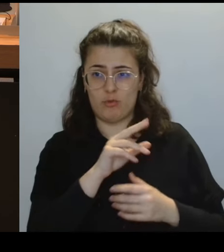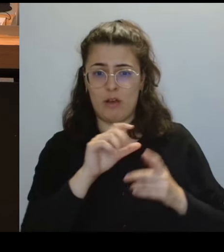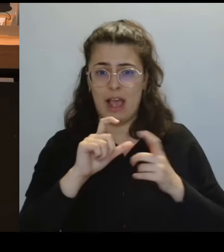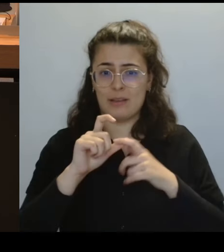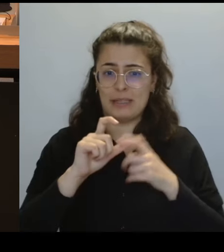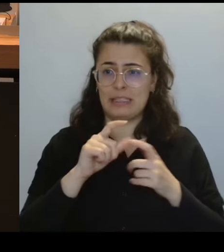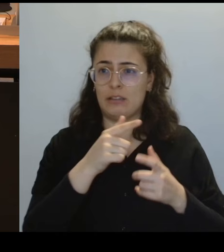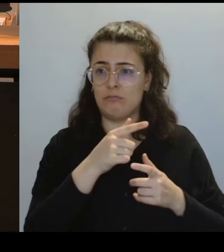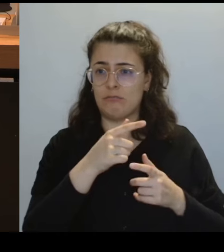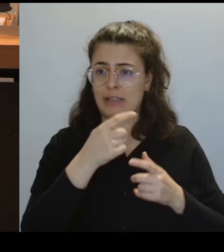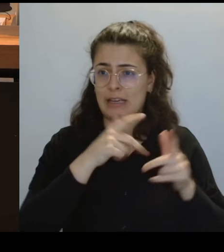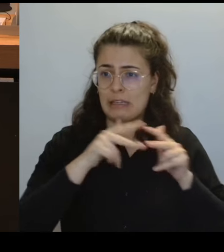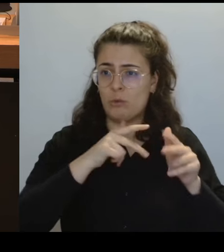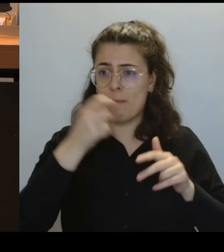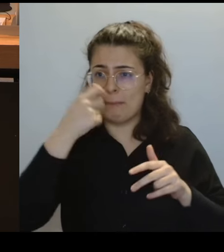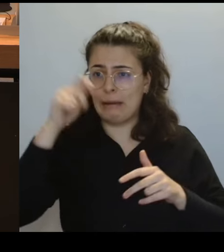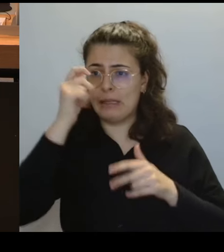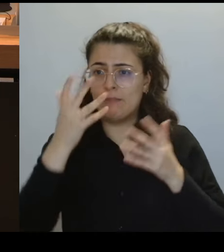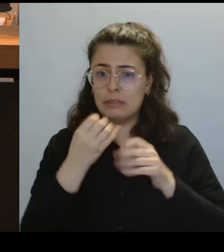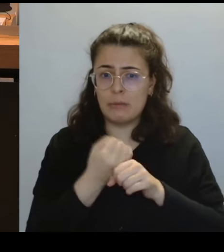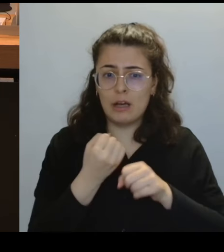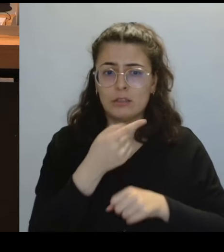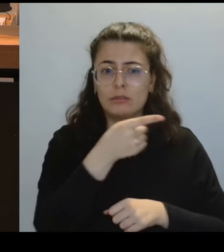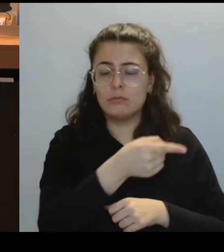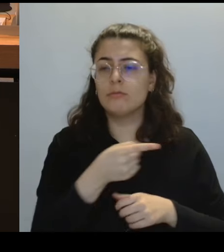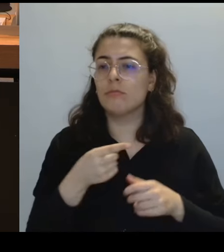Winterabschiebestopp und schiebt überhaupt niemanden ab.